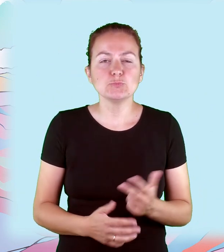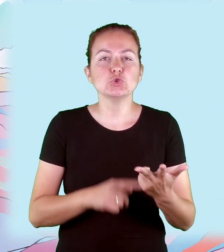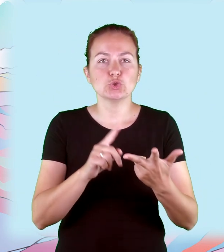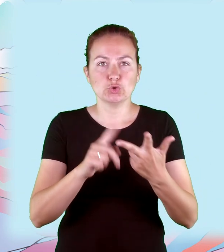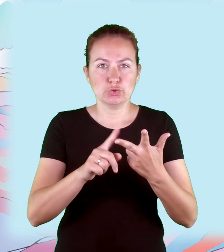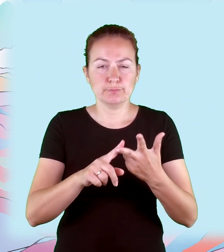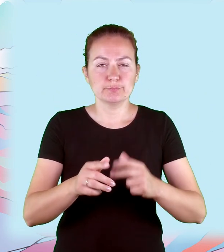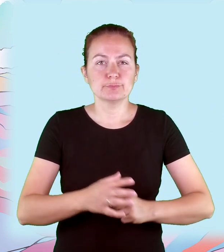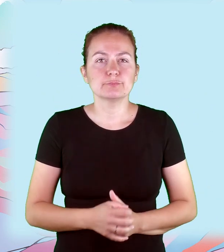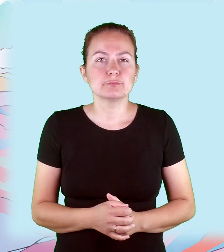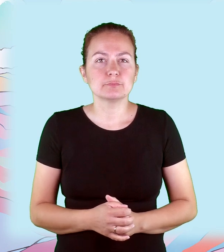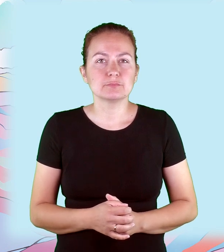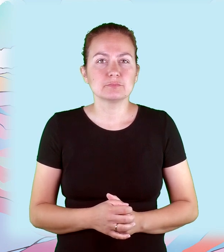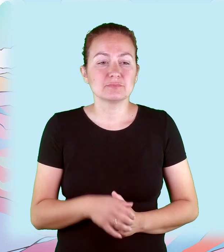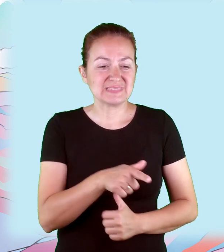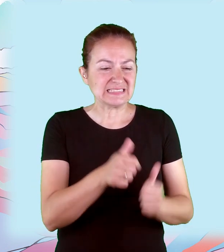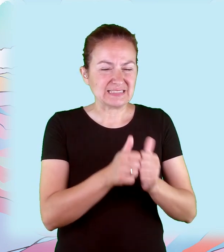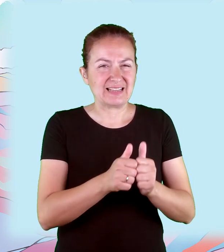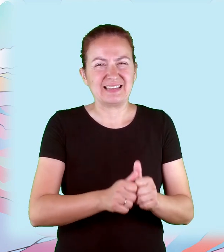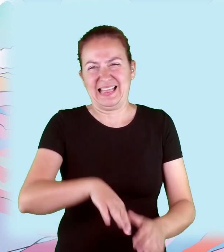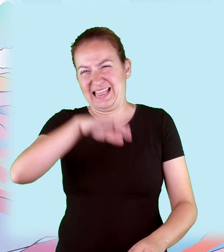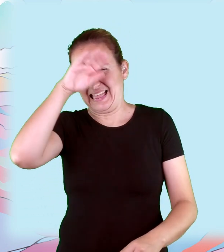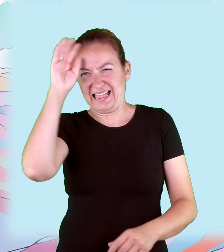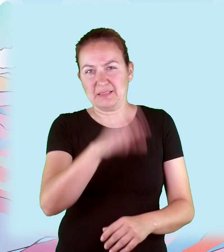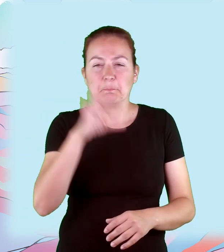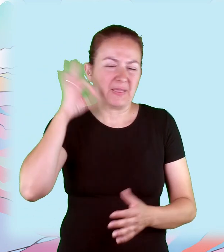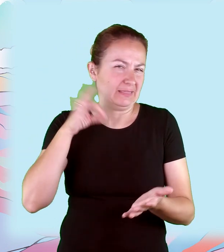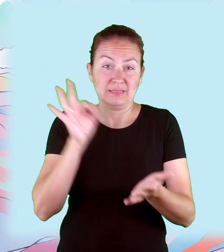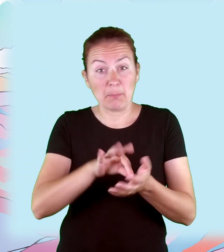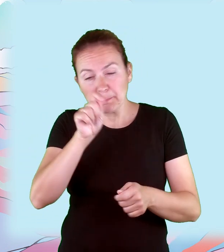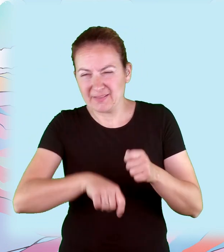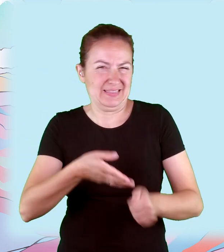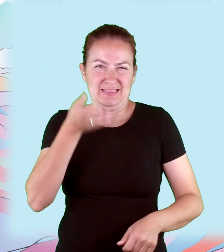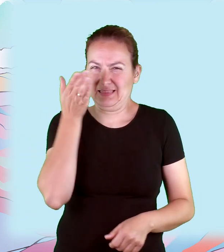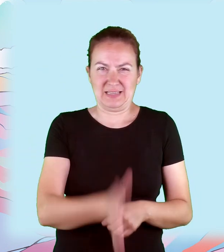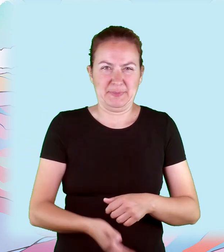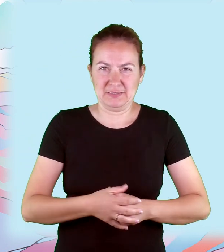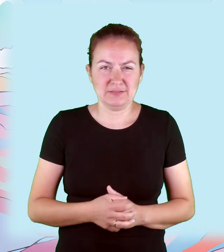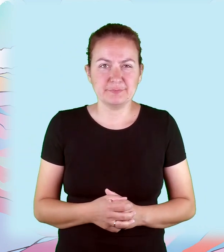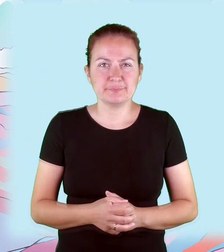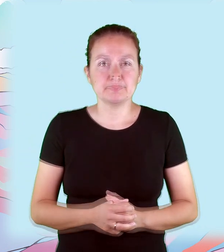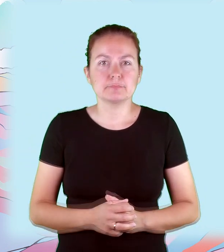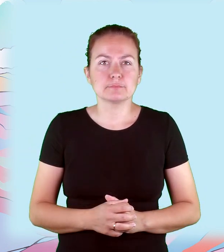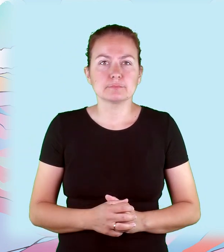3. Pal sześć to zadanie, pewnie i tak pani nie będzie tego sprawdzać.